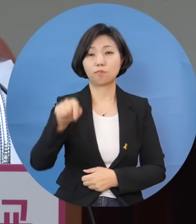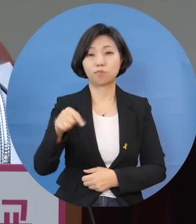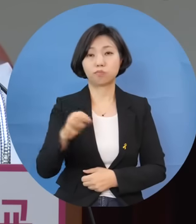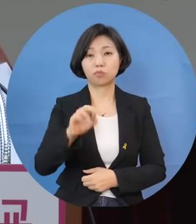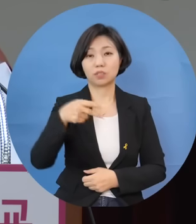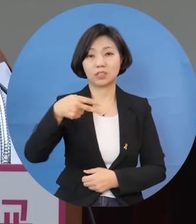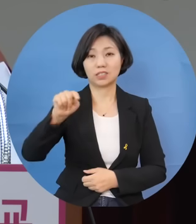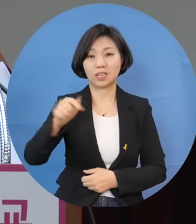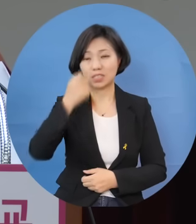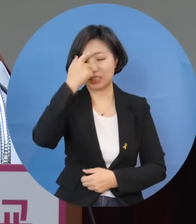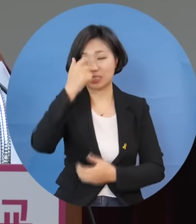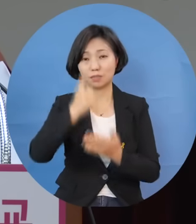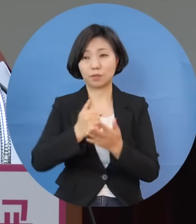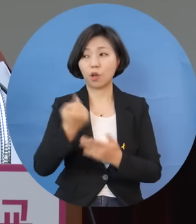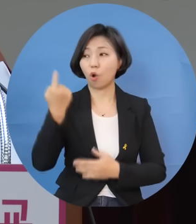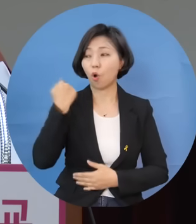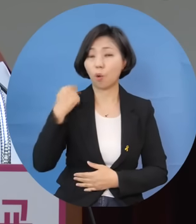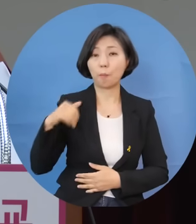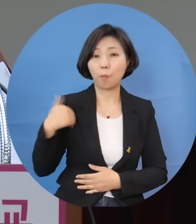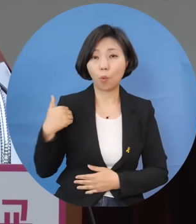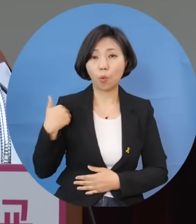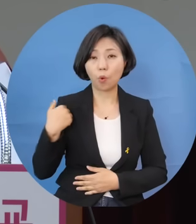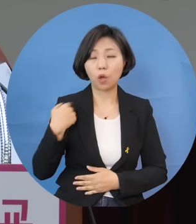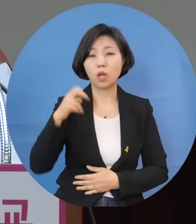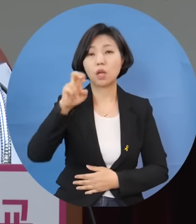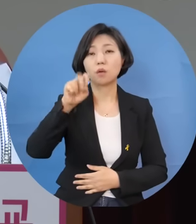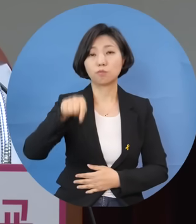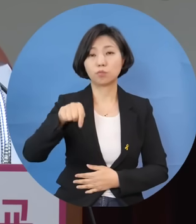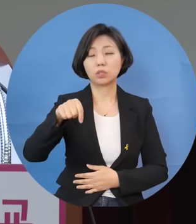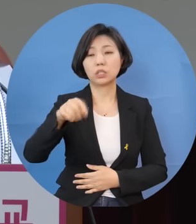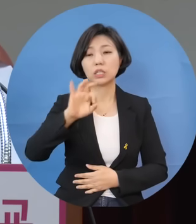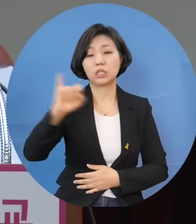(질문자) 또 부처님께서는 '일체개고', '무상'과 '무아'라고 하셨고,